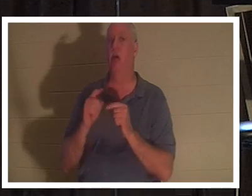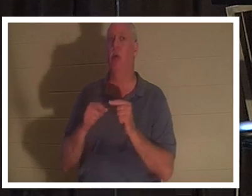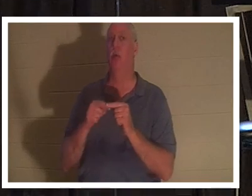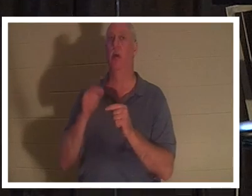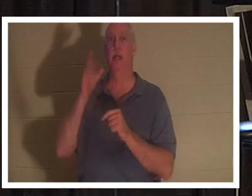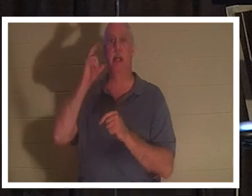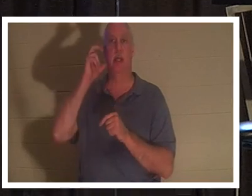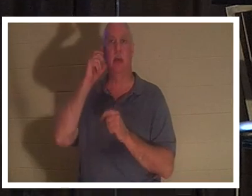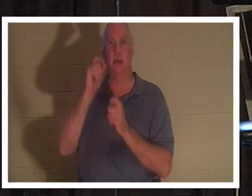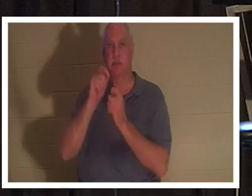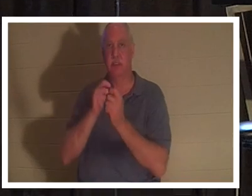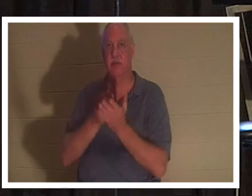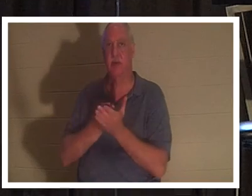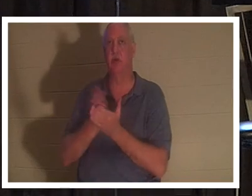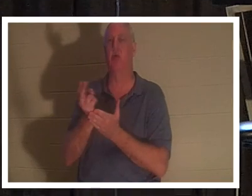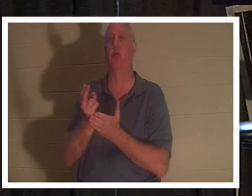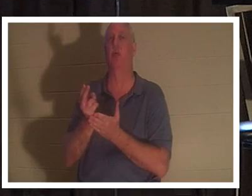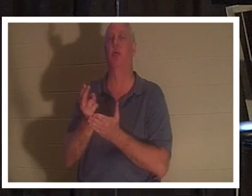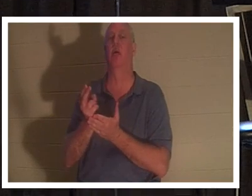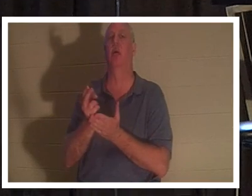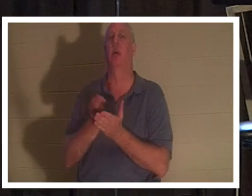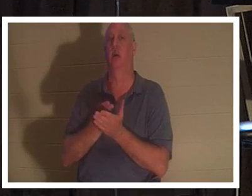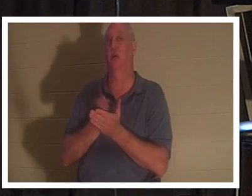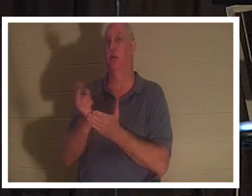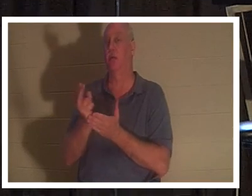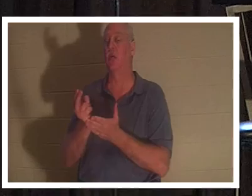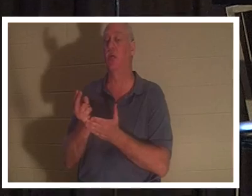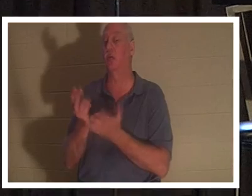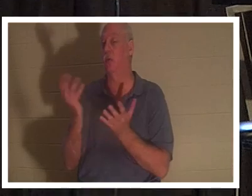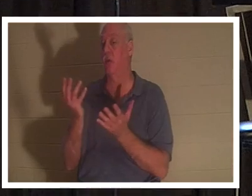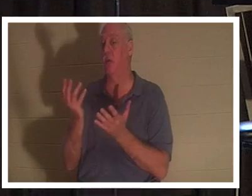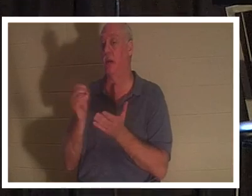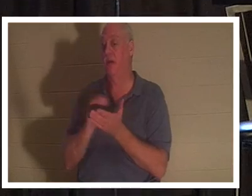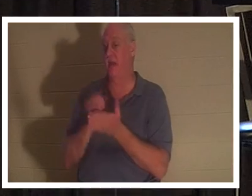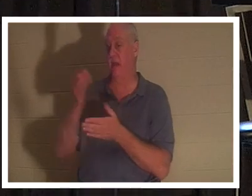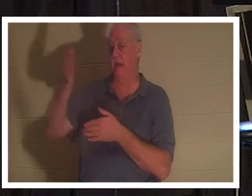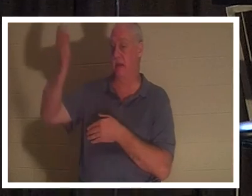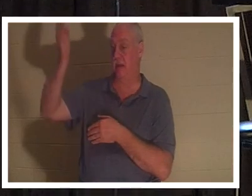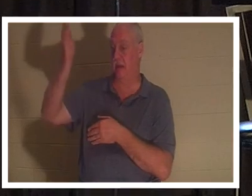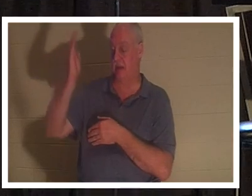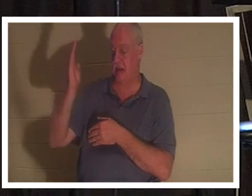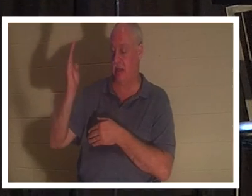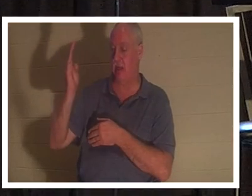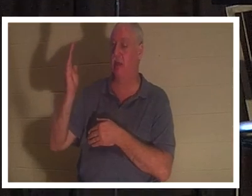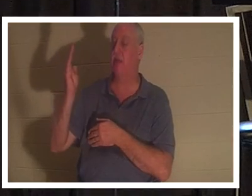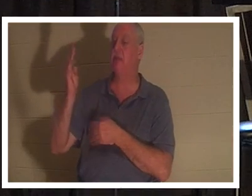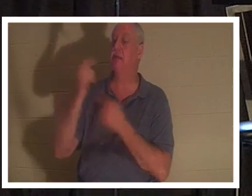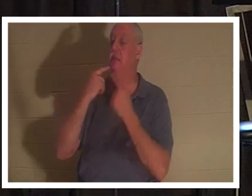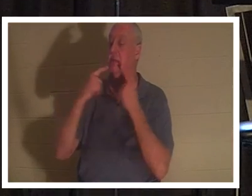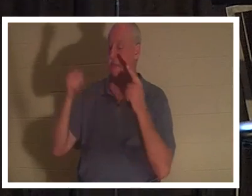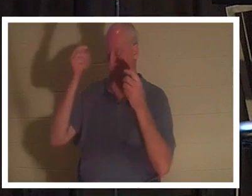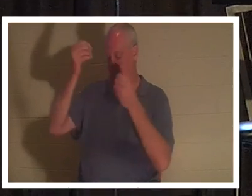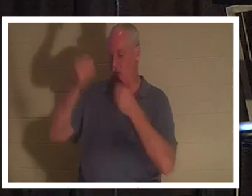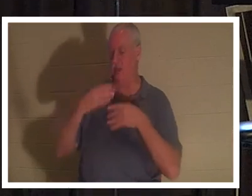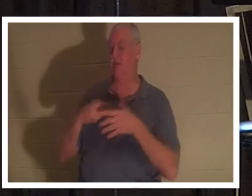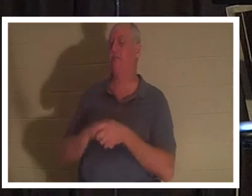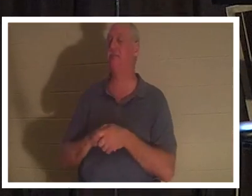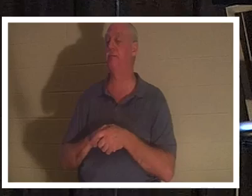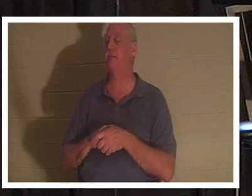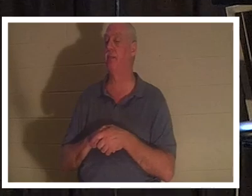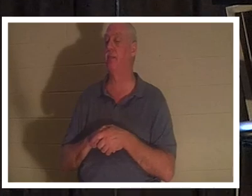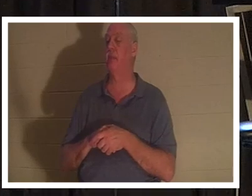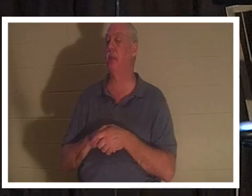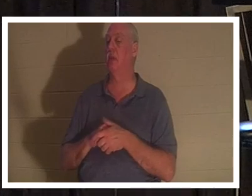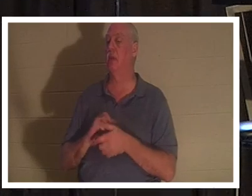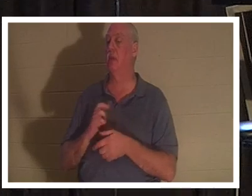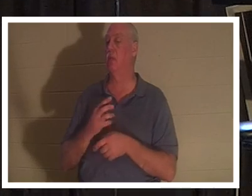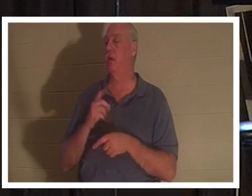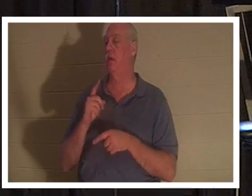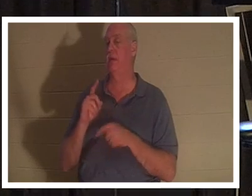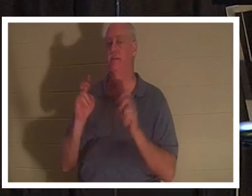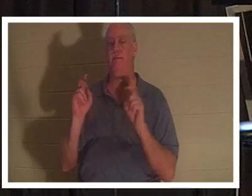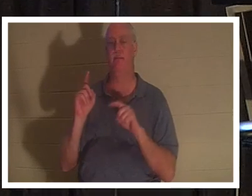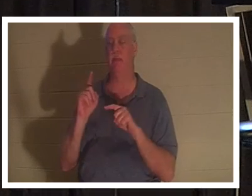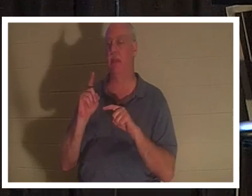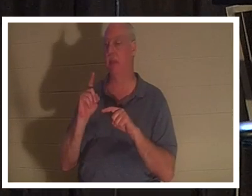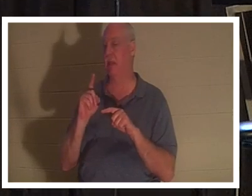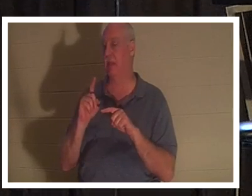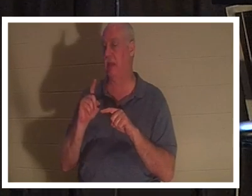. 하나님께서 우리에게 말씀하시는 진리 는 우리 중 누구도 충분히 선하지 않기 때문에 천국에 가기 위해 선행의 사다리를 오를 수 없다는 것입니다